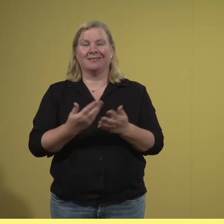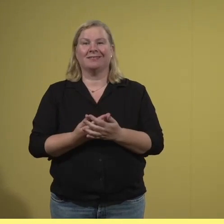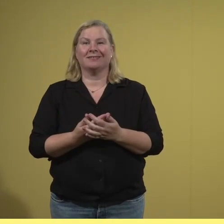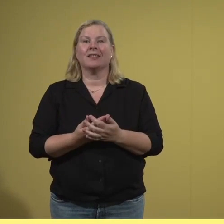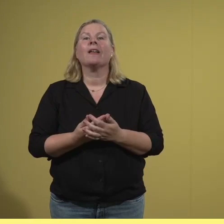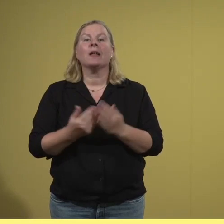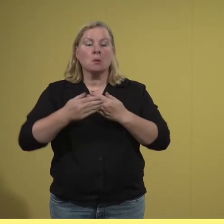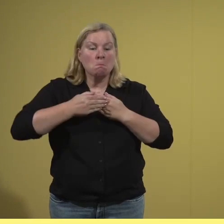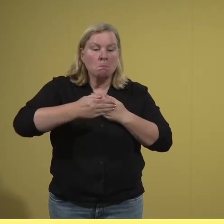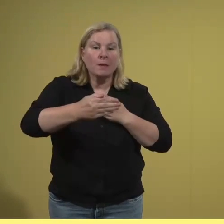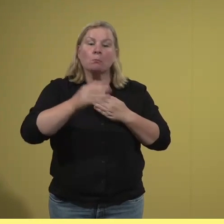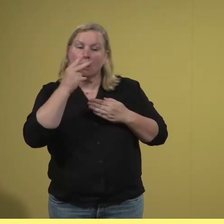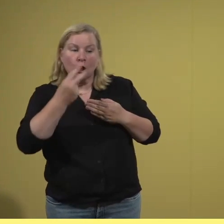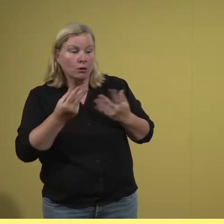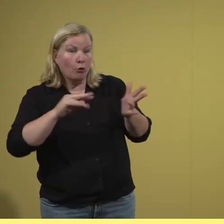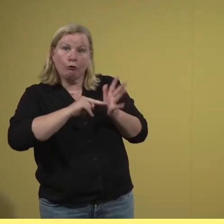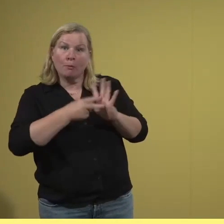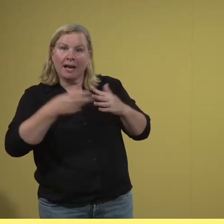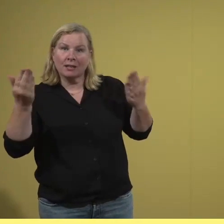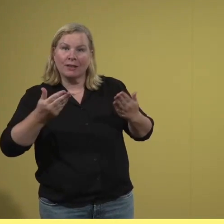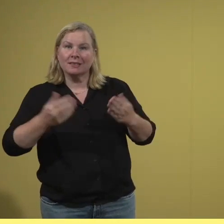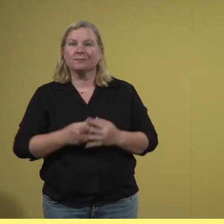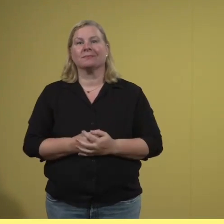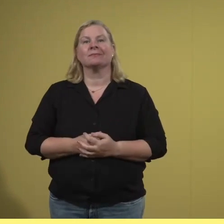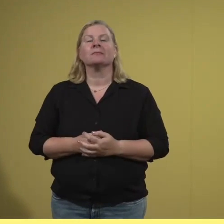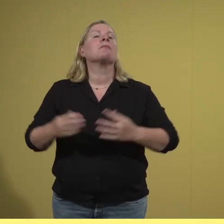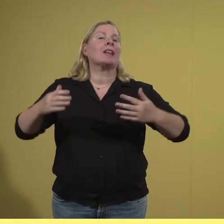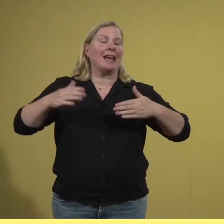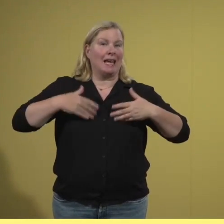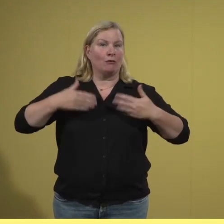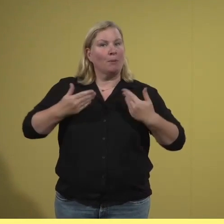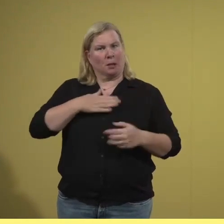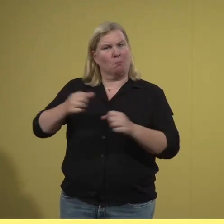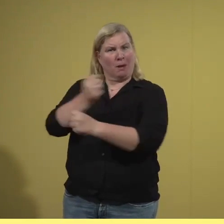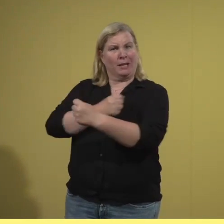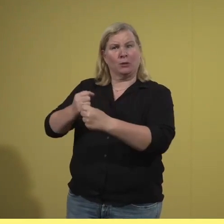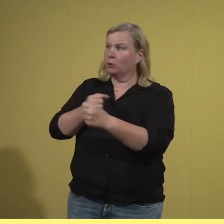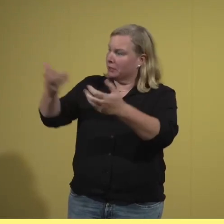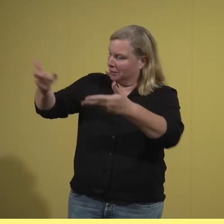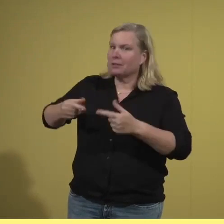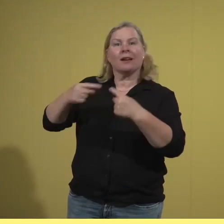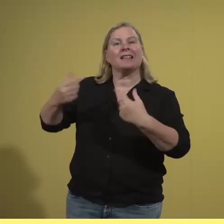und wollen einfach mal schauen: Was hast du denn vorbereitet? Ja, ich freue mich, dass ich dich in meiner Küche begrüßen darf.